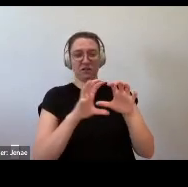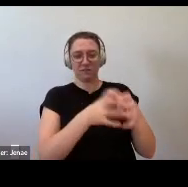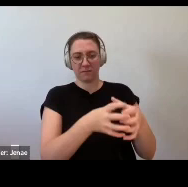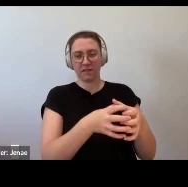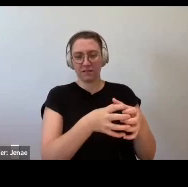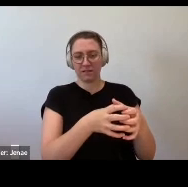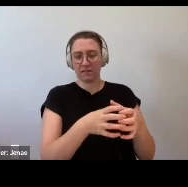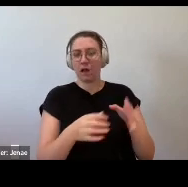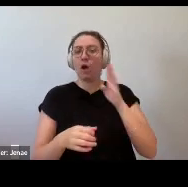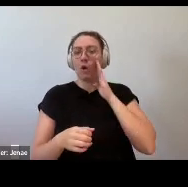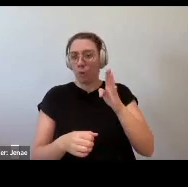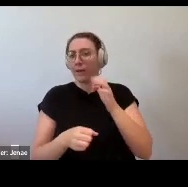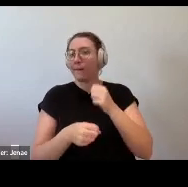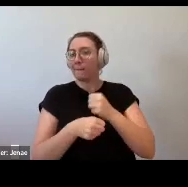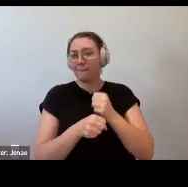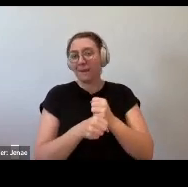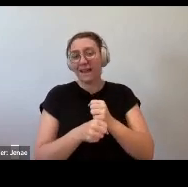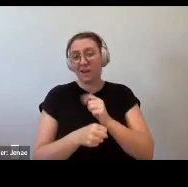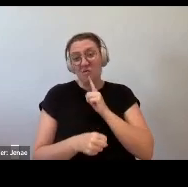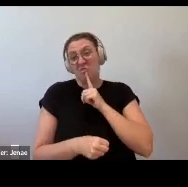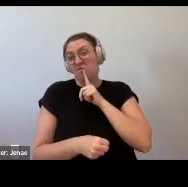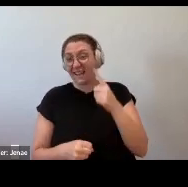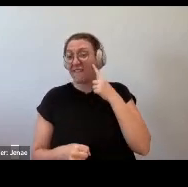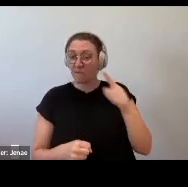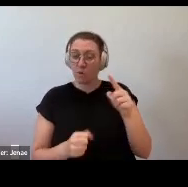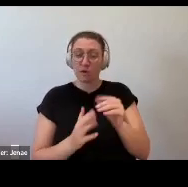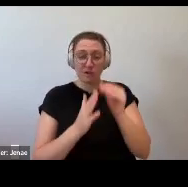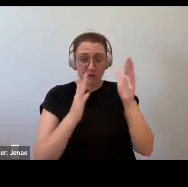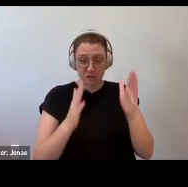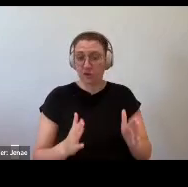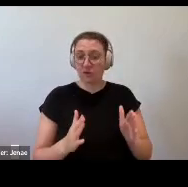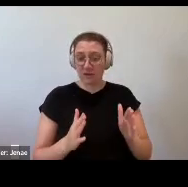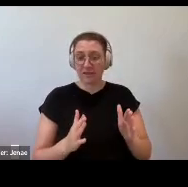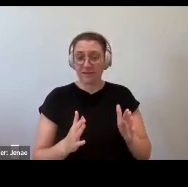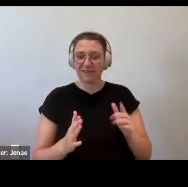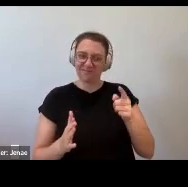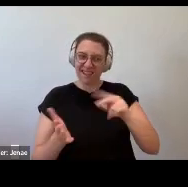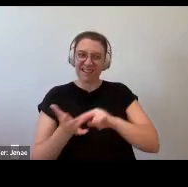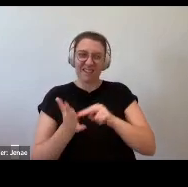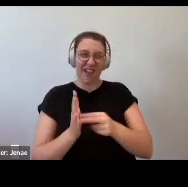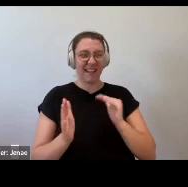en última instancia, hará realidad la vida de los estudiantes de California, ya que define nuestras acciones,